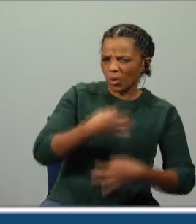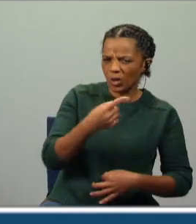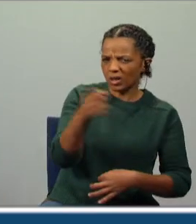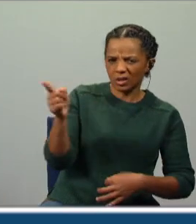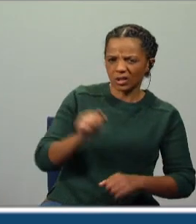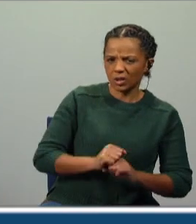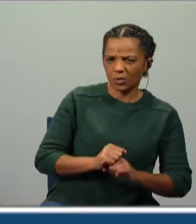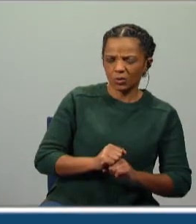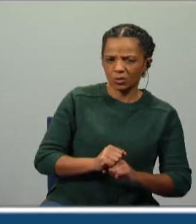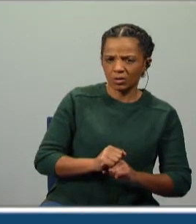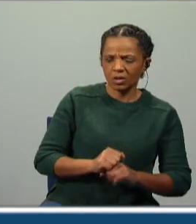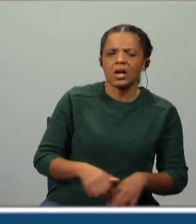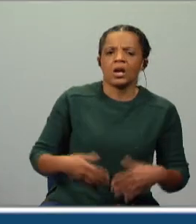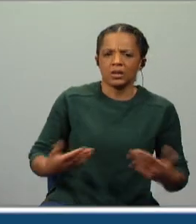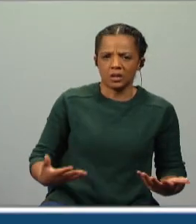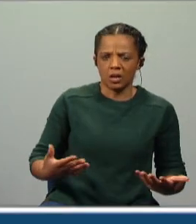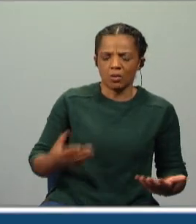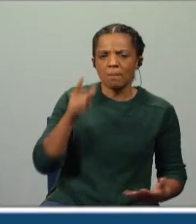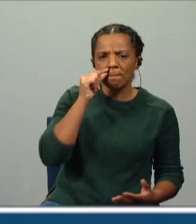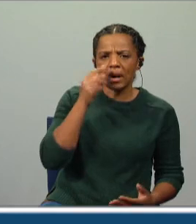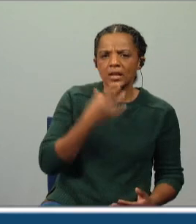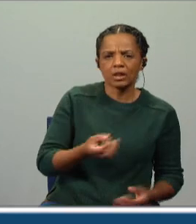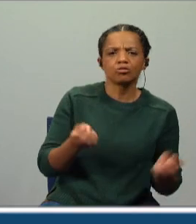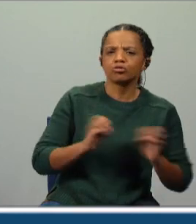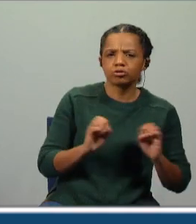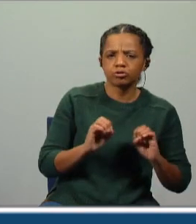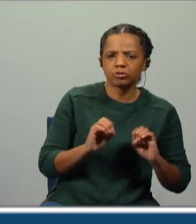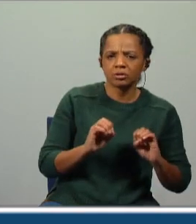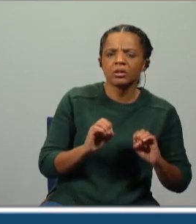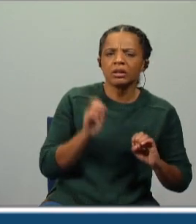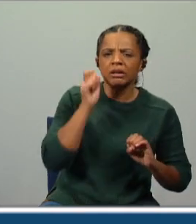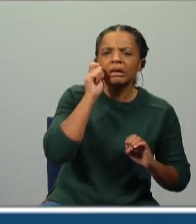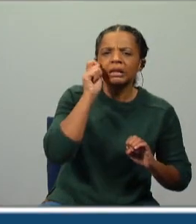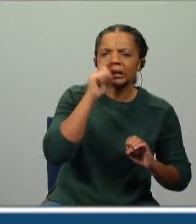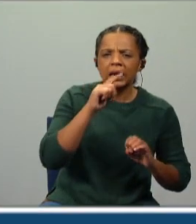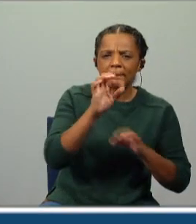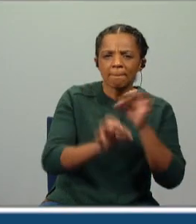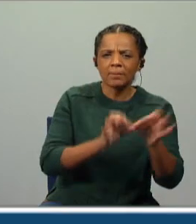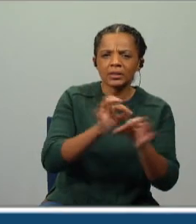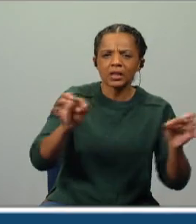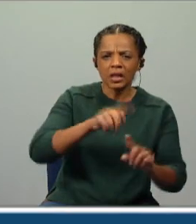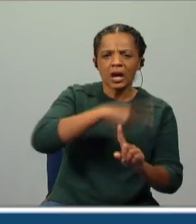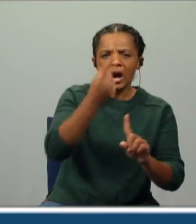Então, se o pai natal não existe, quem é que traz os presentes todos os anos?